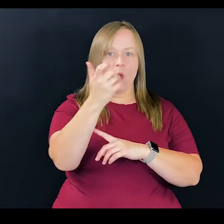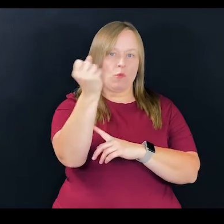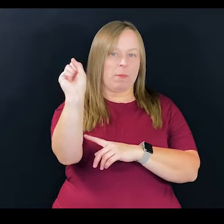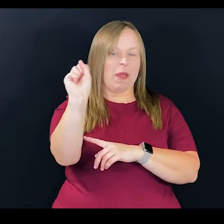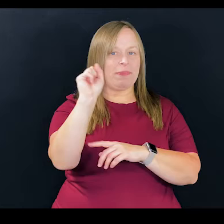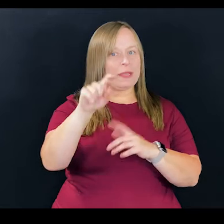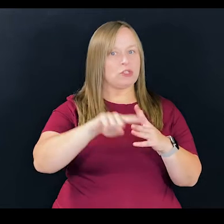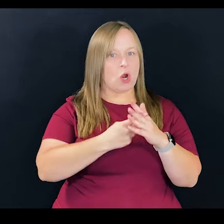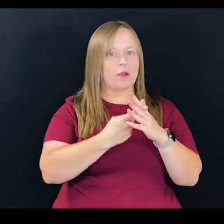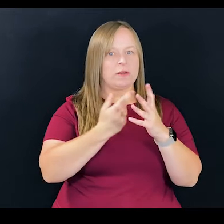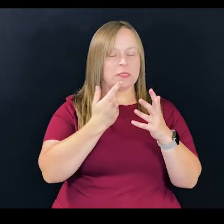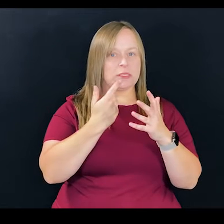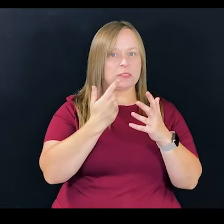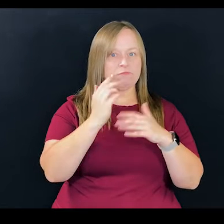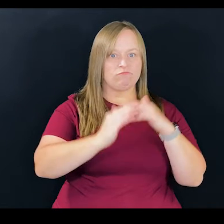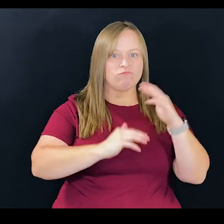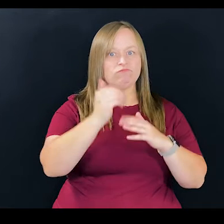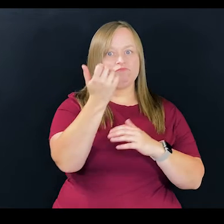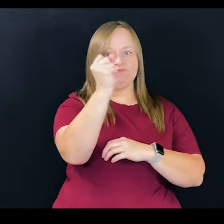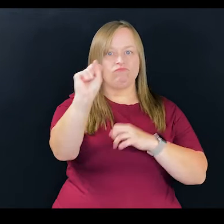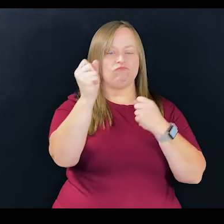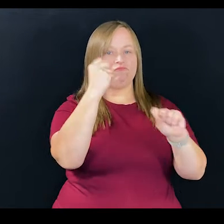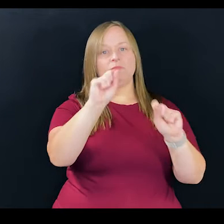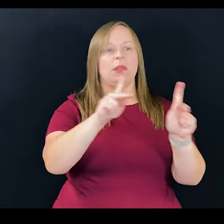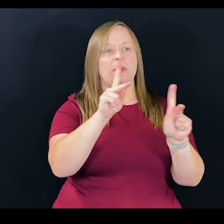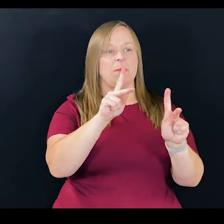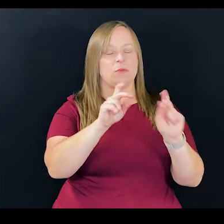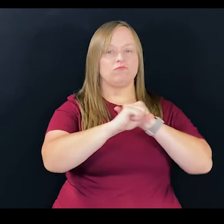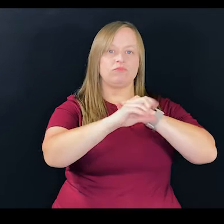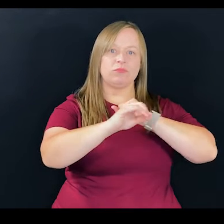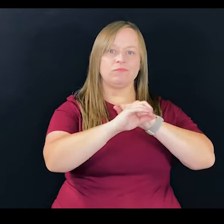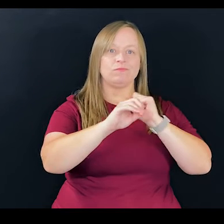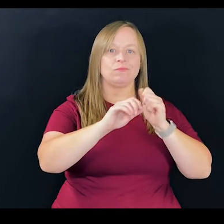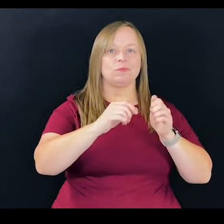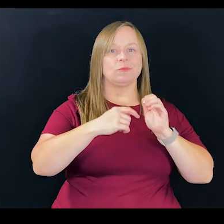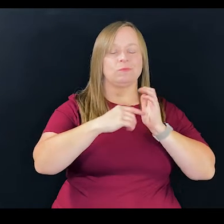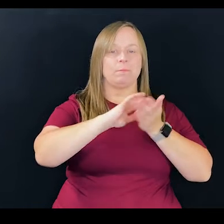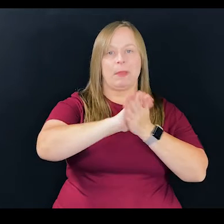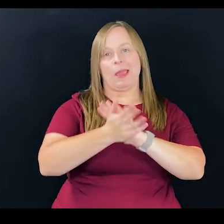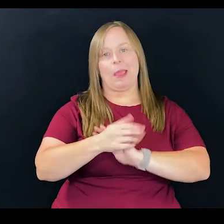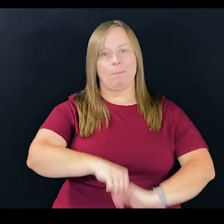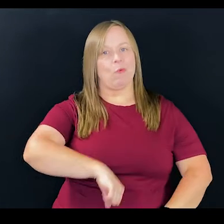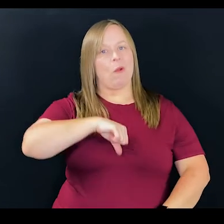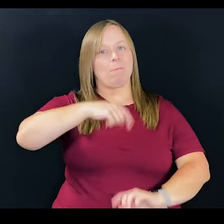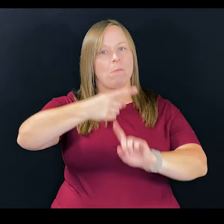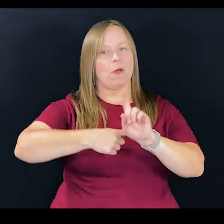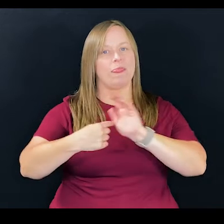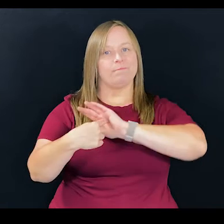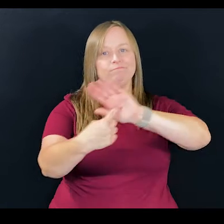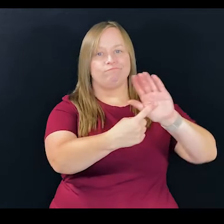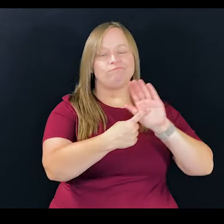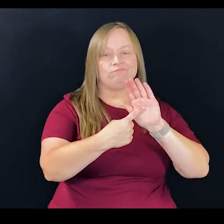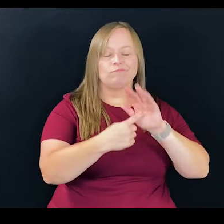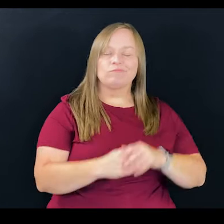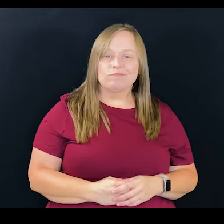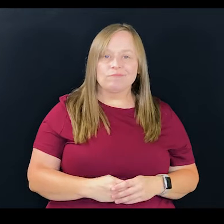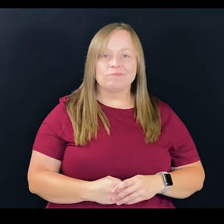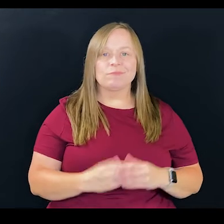empezaron una rebelión, y de ahí la gente empezó a promover lo que es Pride Month.